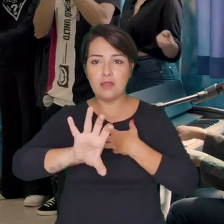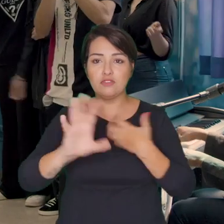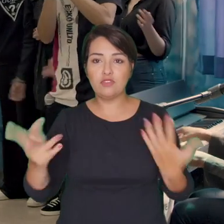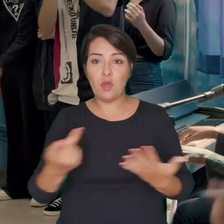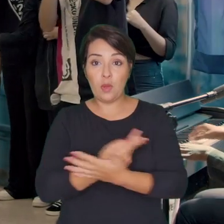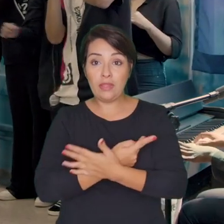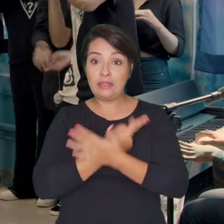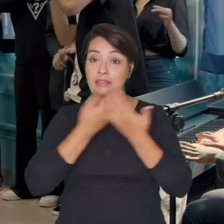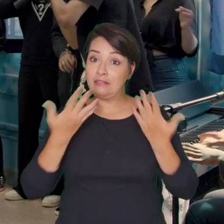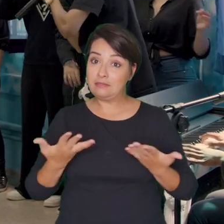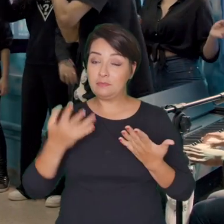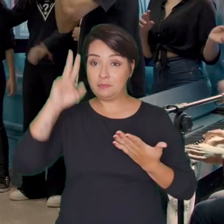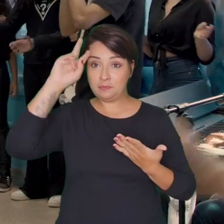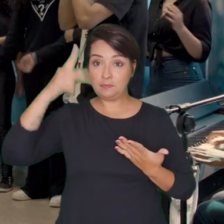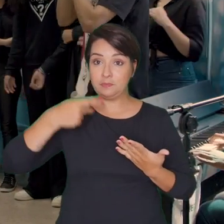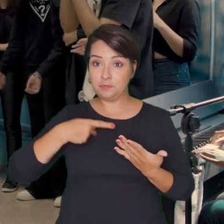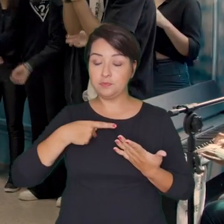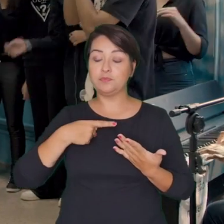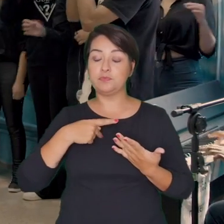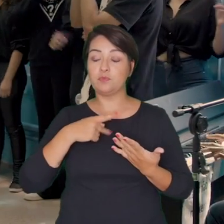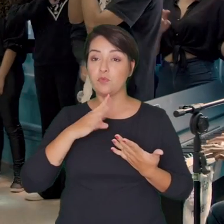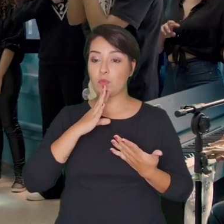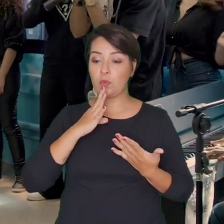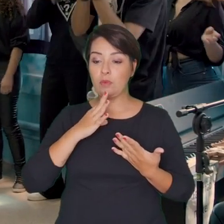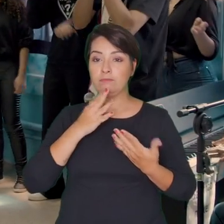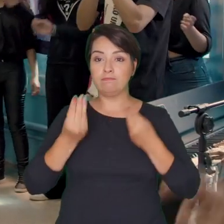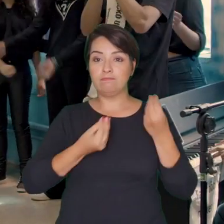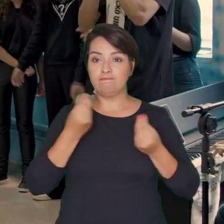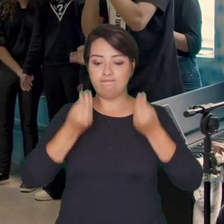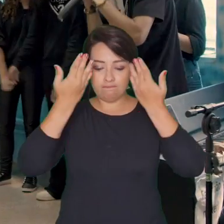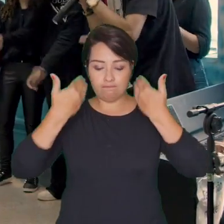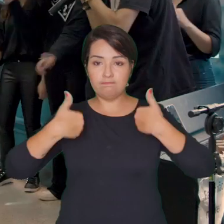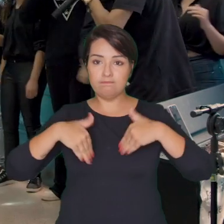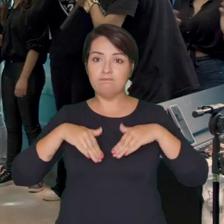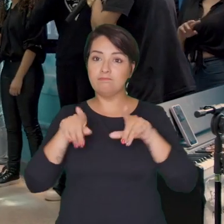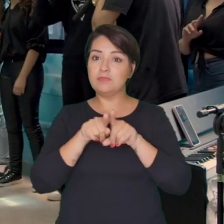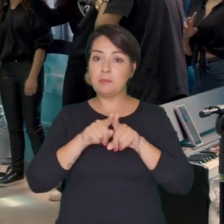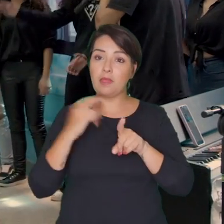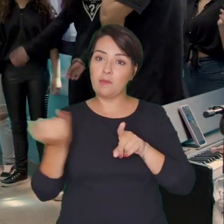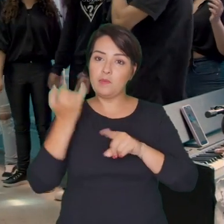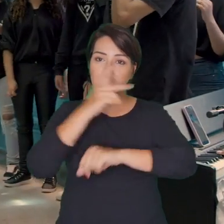Então, o autoconhecimento é uma das vertentes também dessa questão pedagógica.